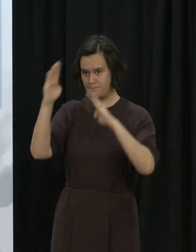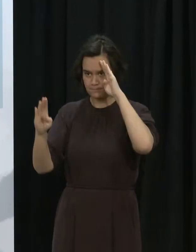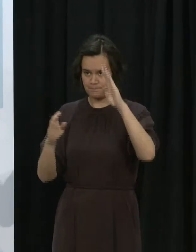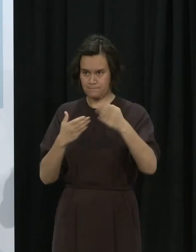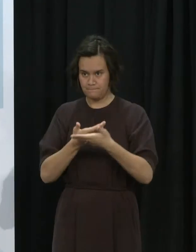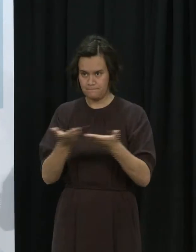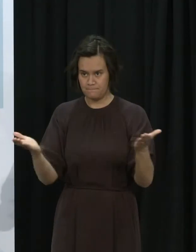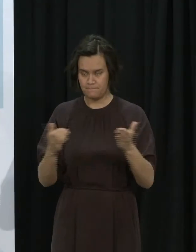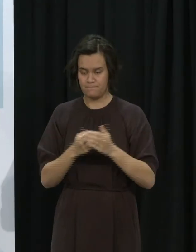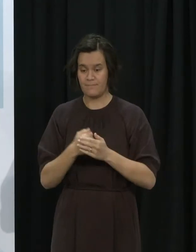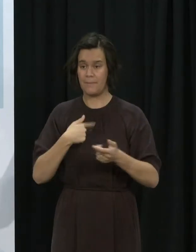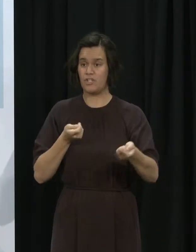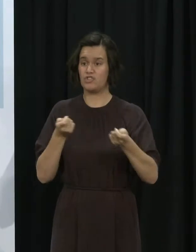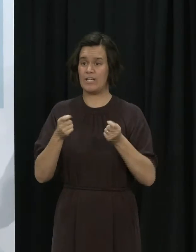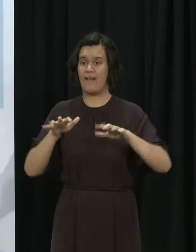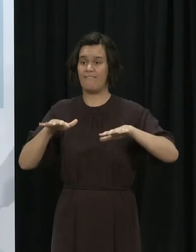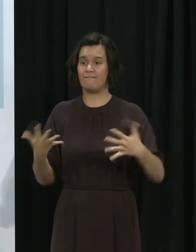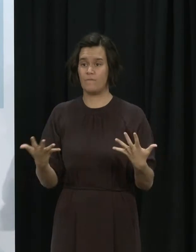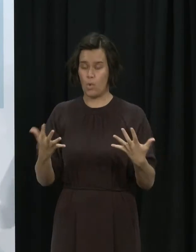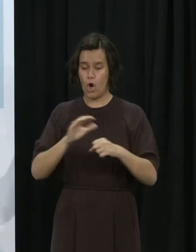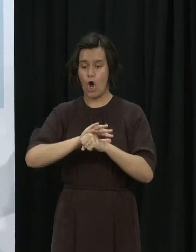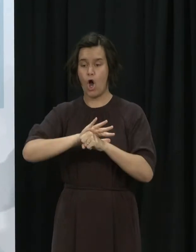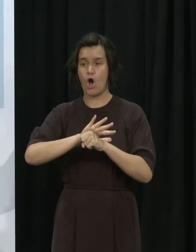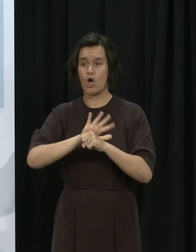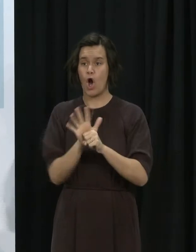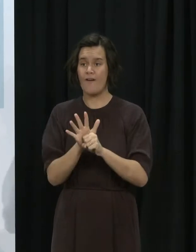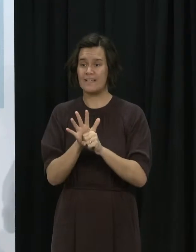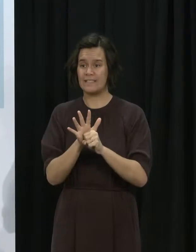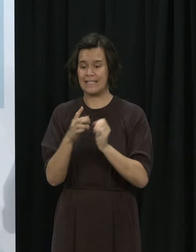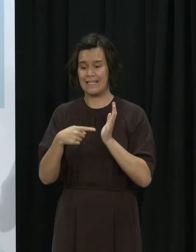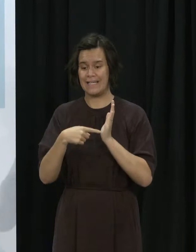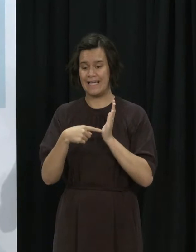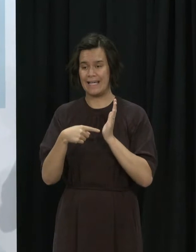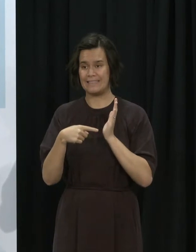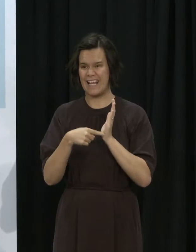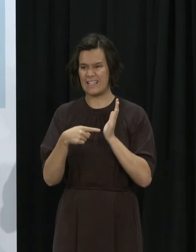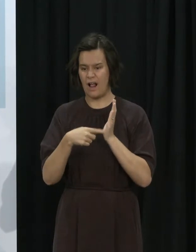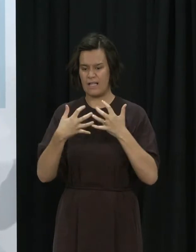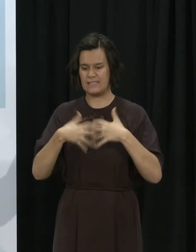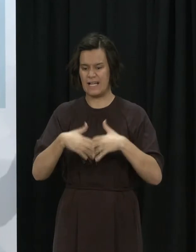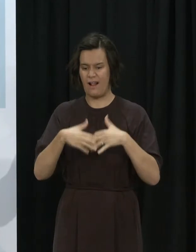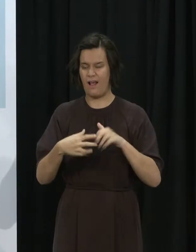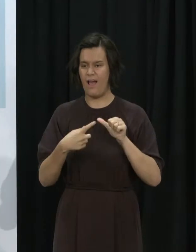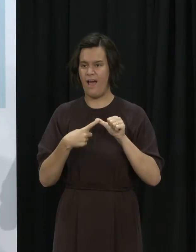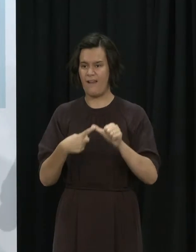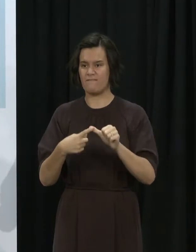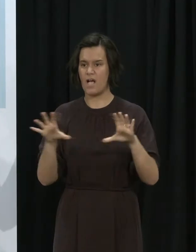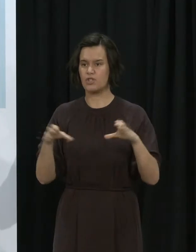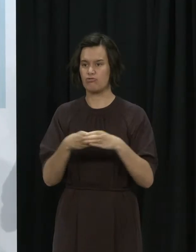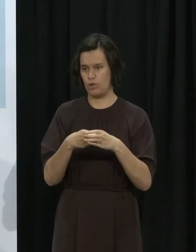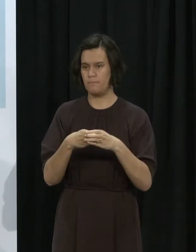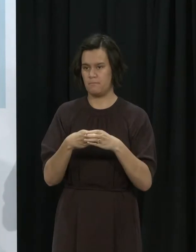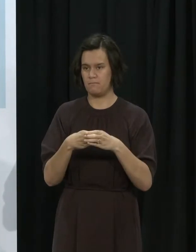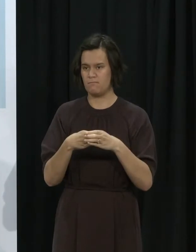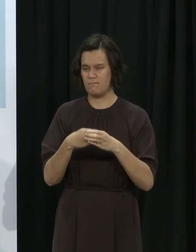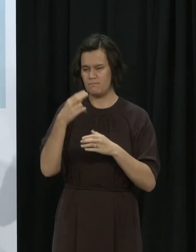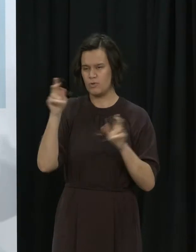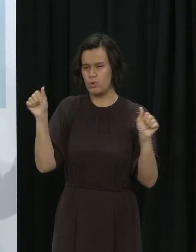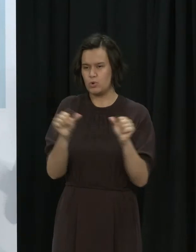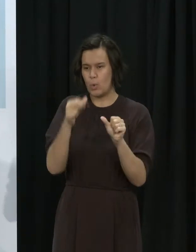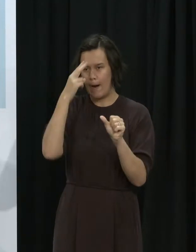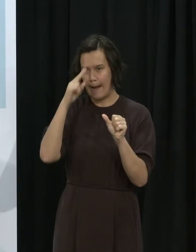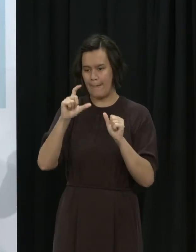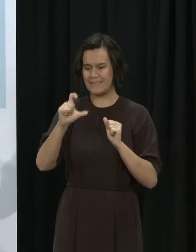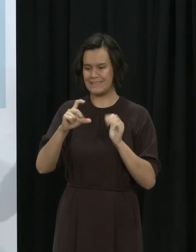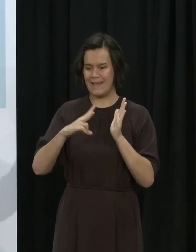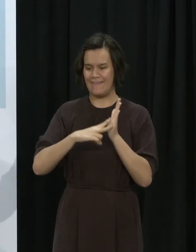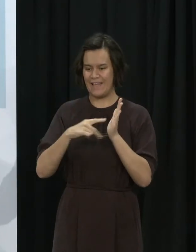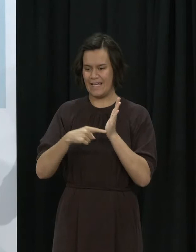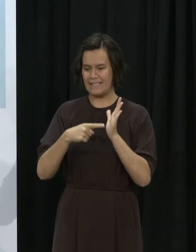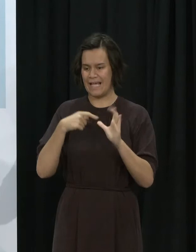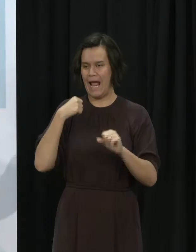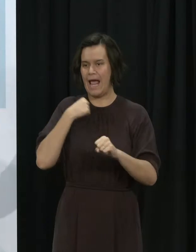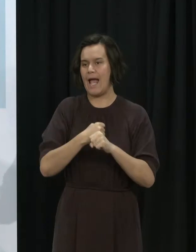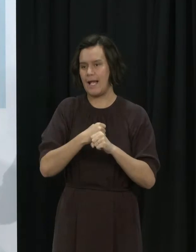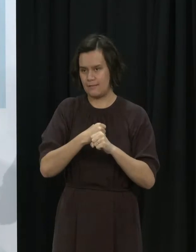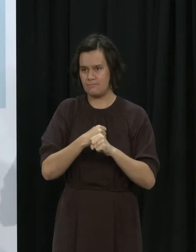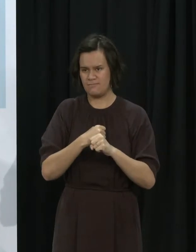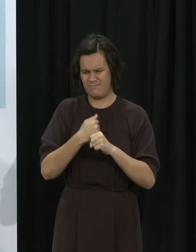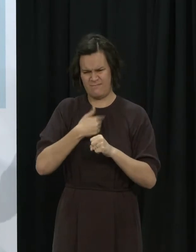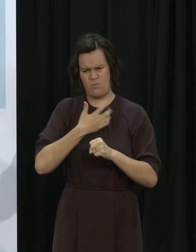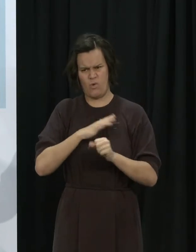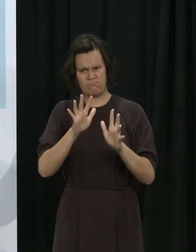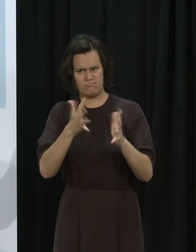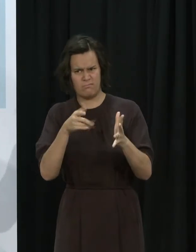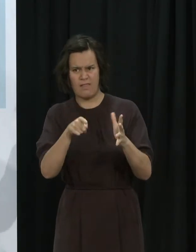tumanako ana matou ka maka e